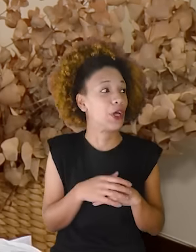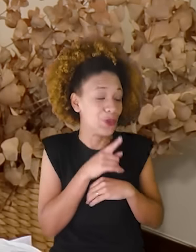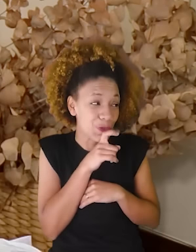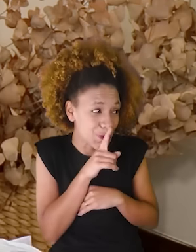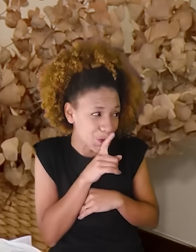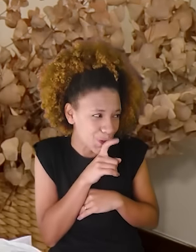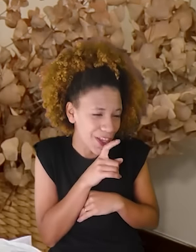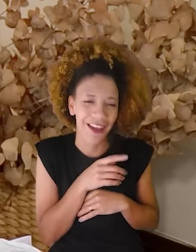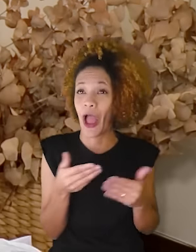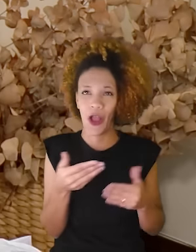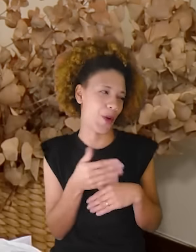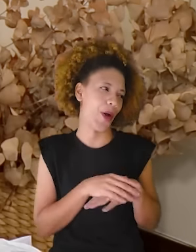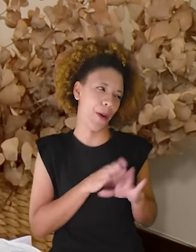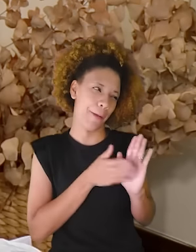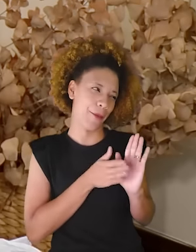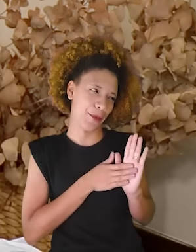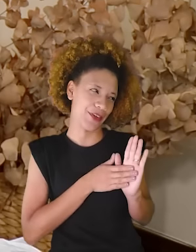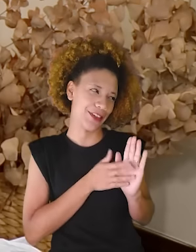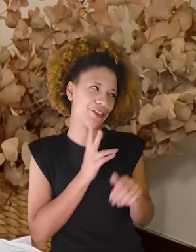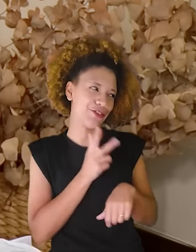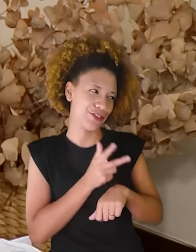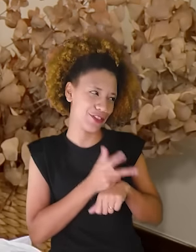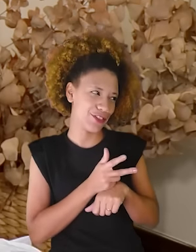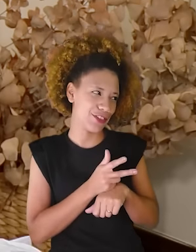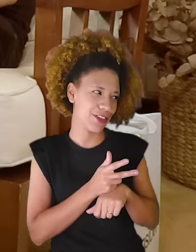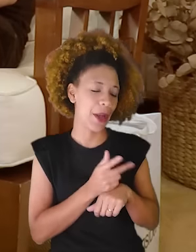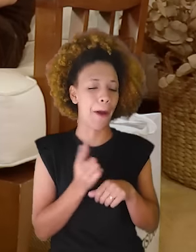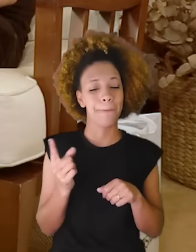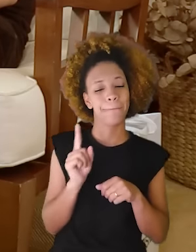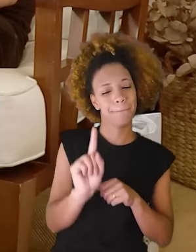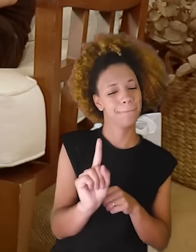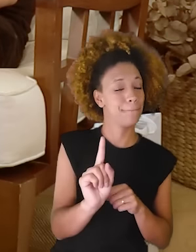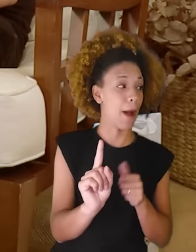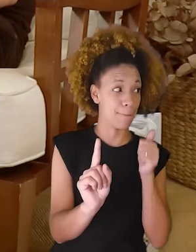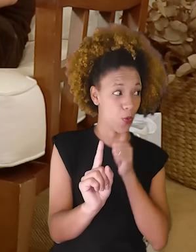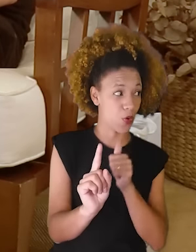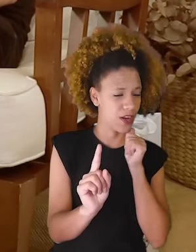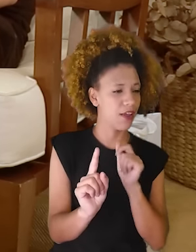o dia coloca uma agora já tô dando uma ideia botar uma cmer mul uma mulher né quem que seu